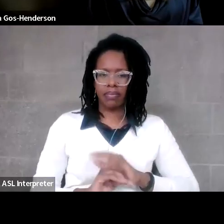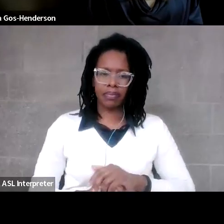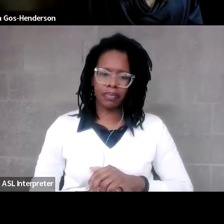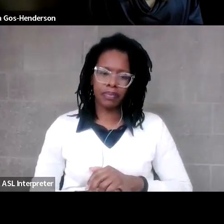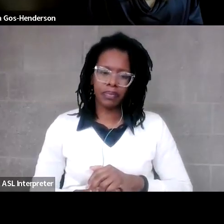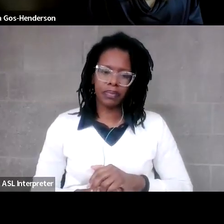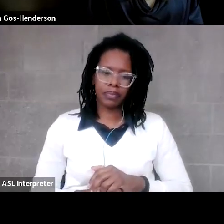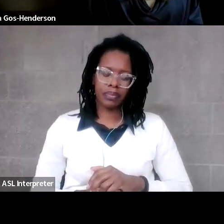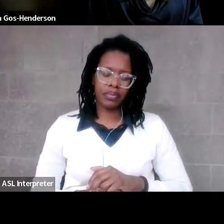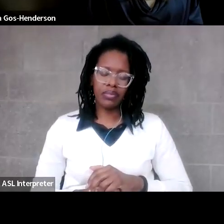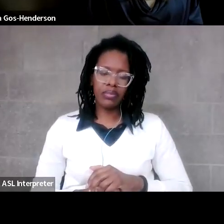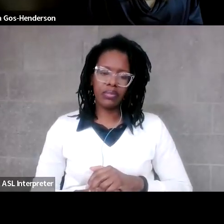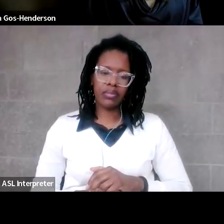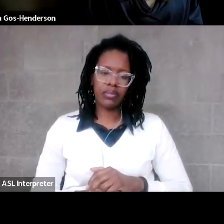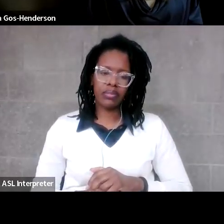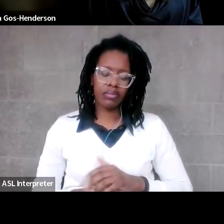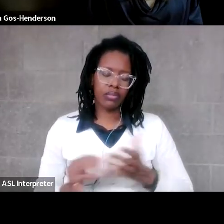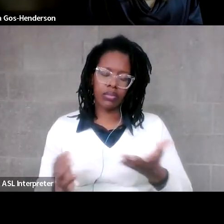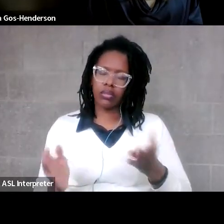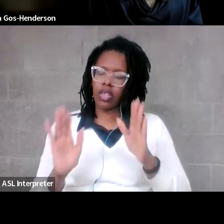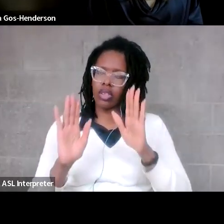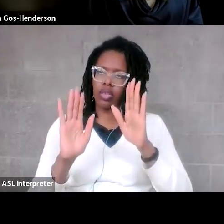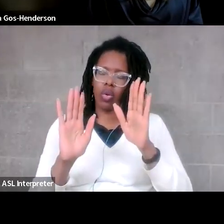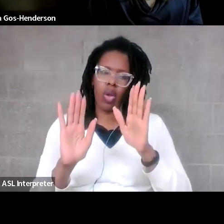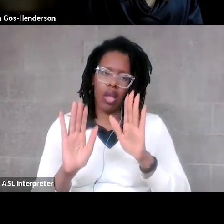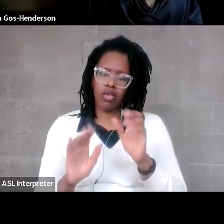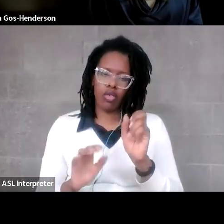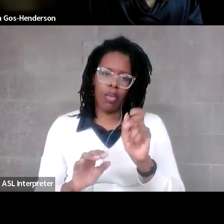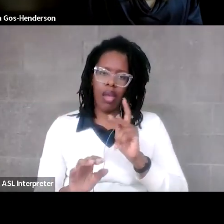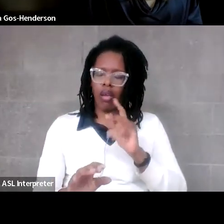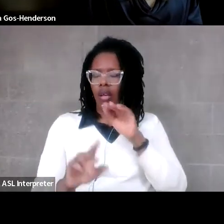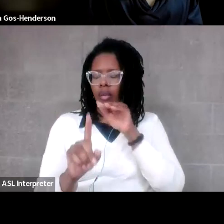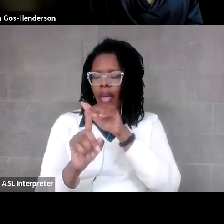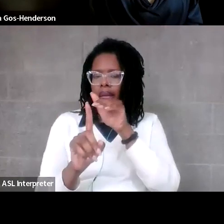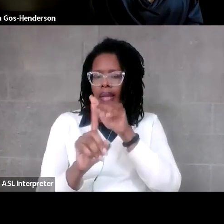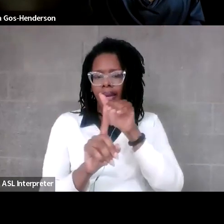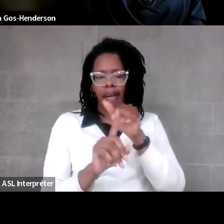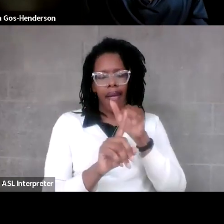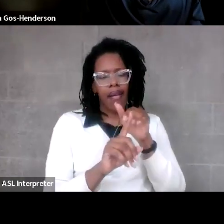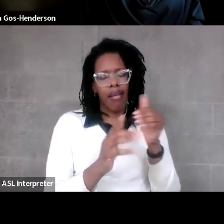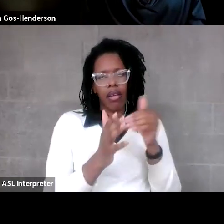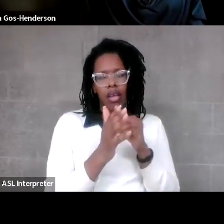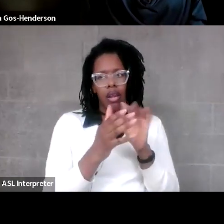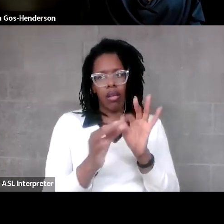Entonces, eso vuelve a eso. Eso es genial. Quiero decir, simplemente vuelve a recordarle a la gente que se trata de construir relaciones.